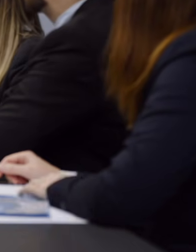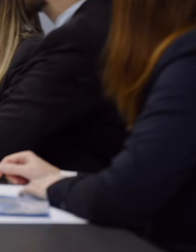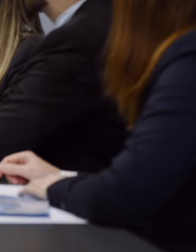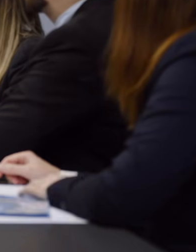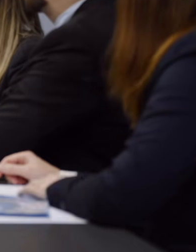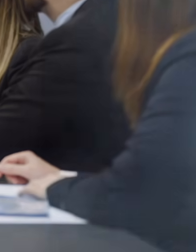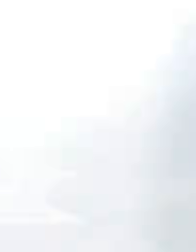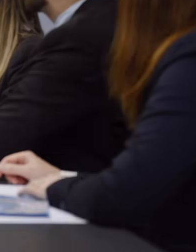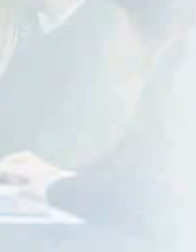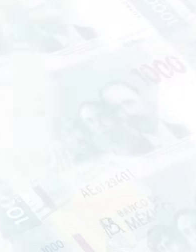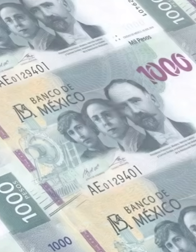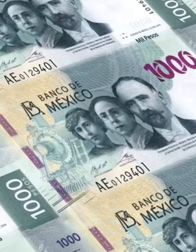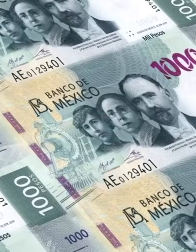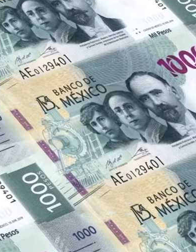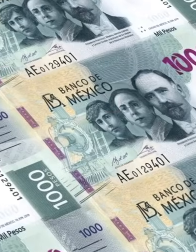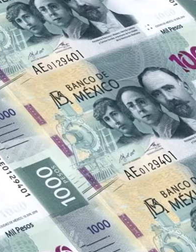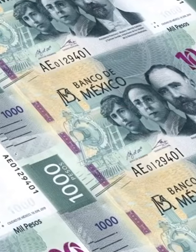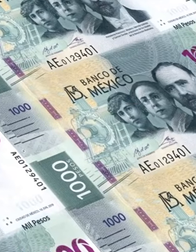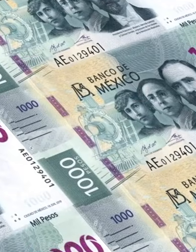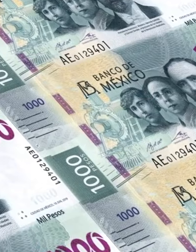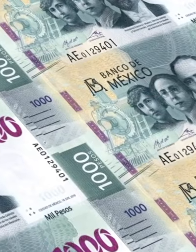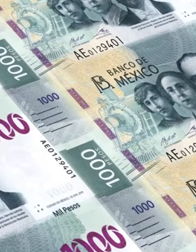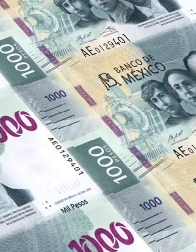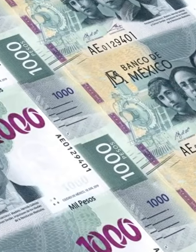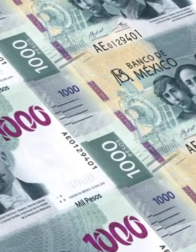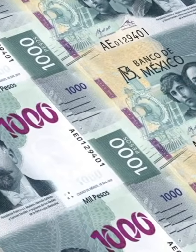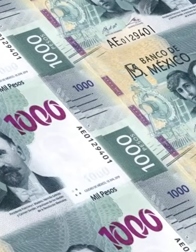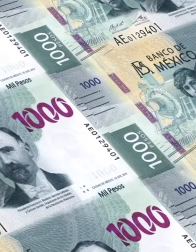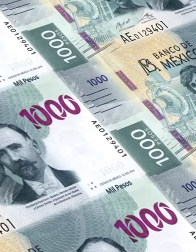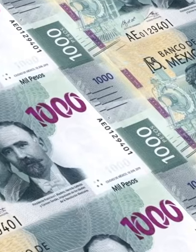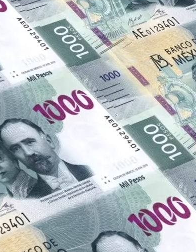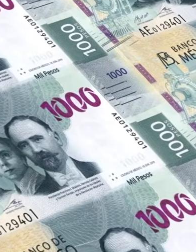confirmando una histórica inversión de 21,000 millones de pesos para la producción